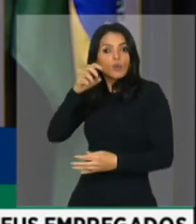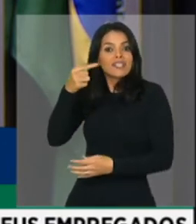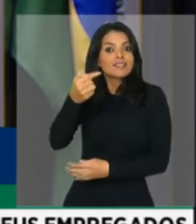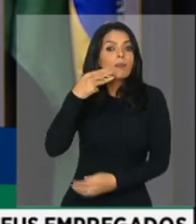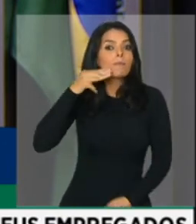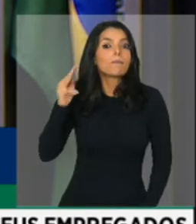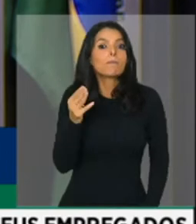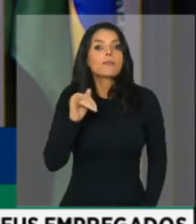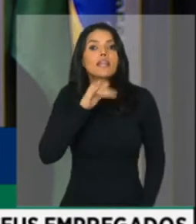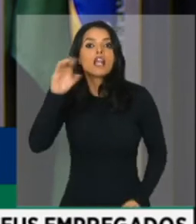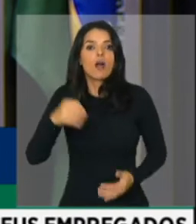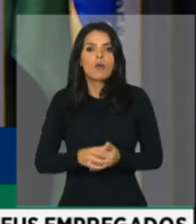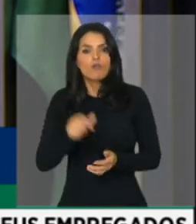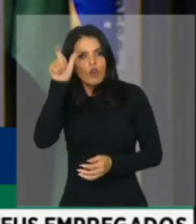57 MILHÕES DE VOTOS QUE TEVE.